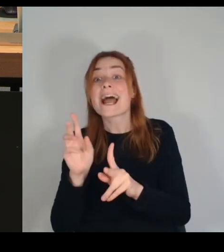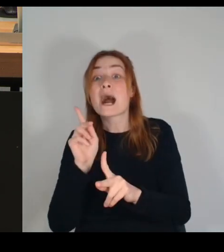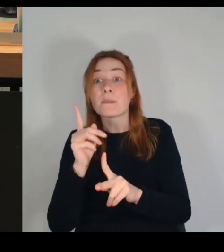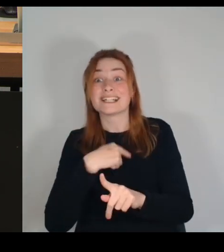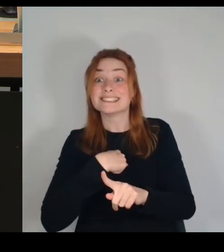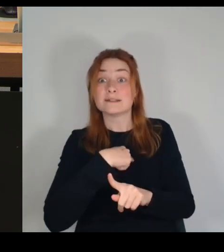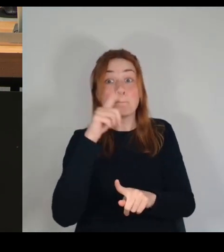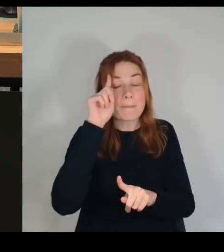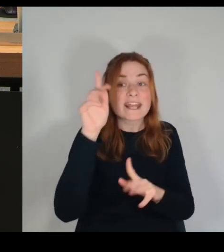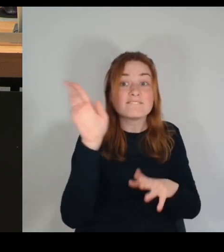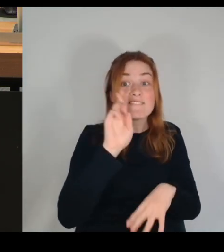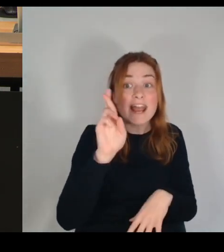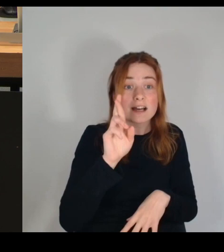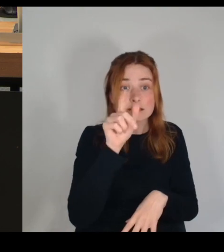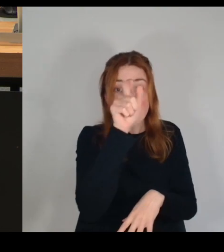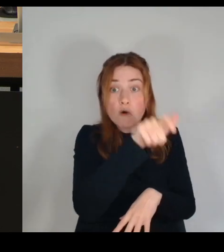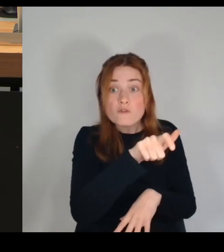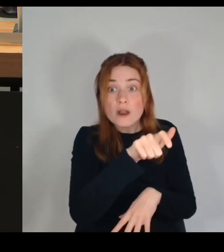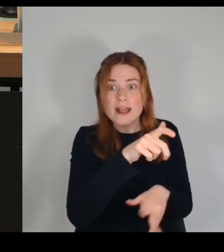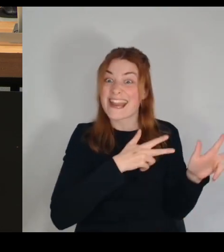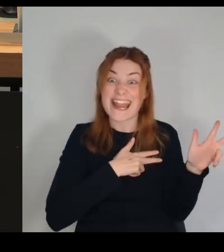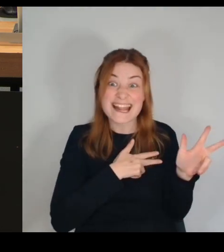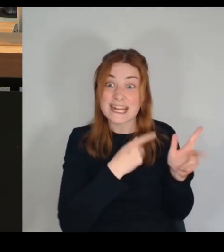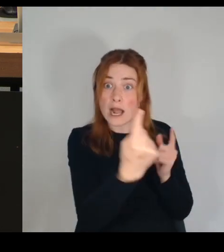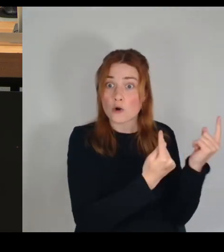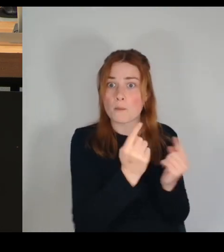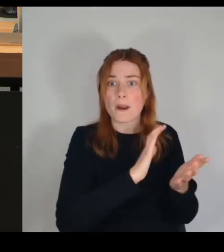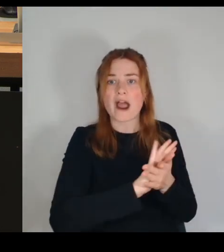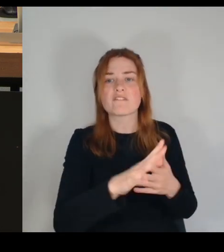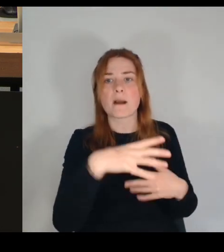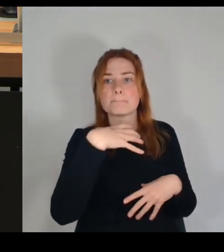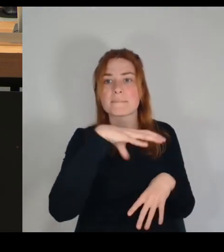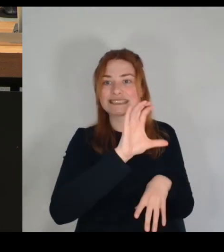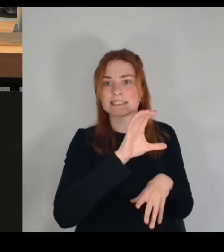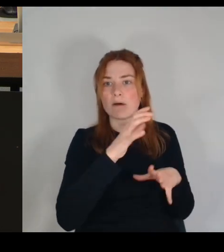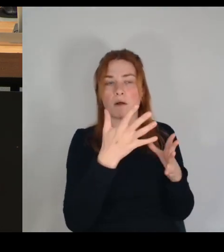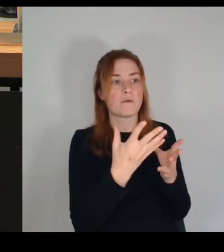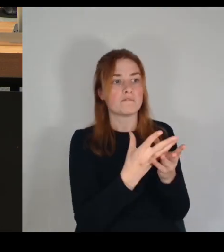Ja, dass wir temporär ukrainische Frauen und Kinder hier unterbringen, haben wir nie bezweifelt. Können sie in